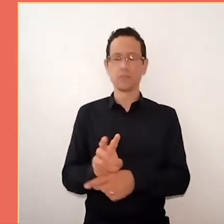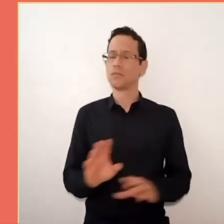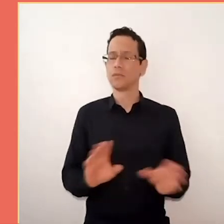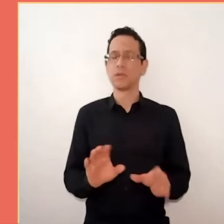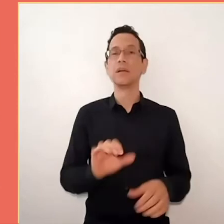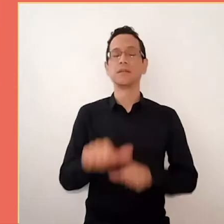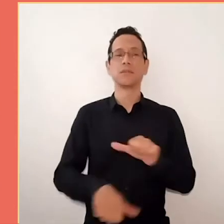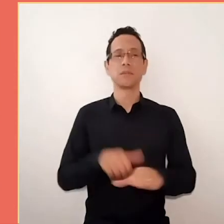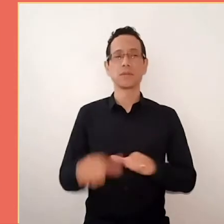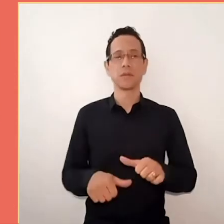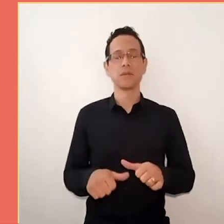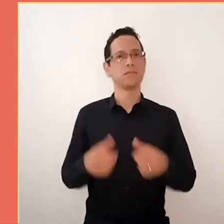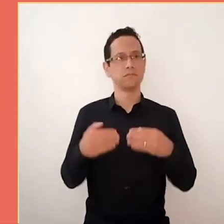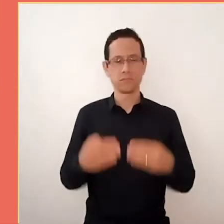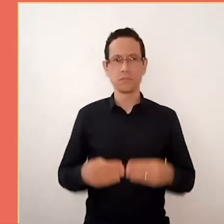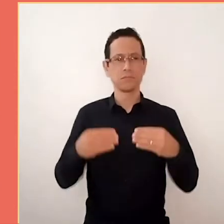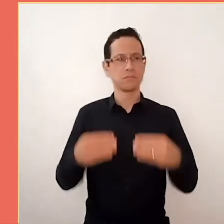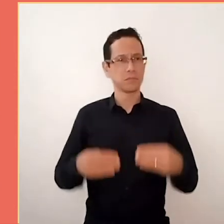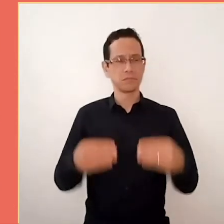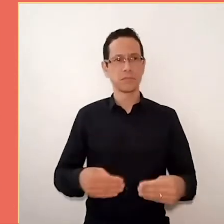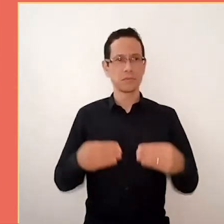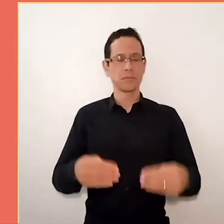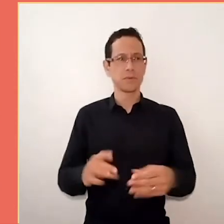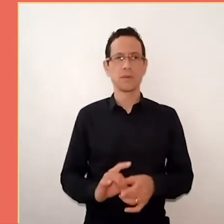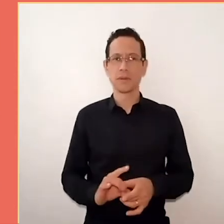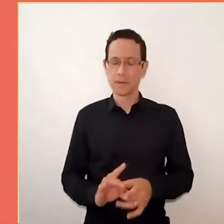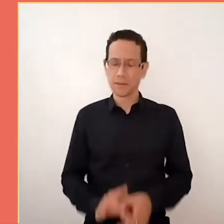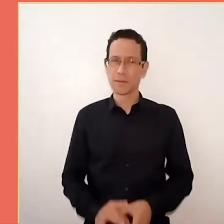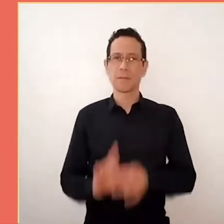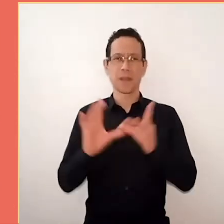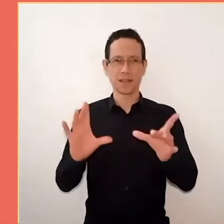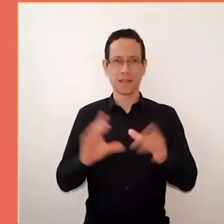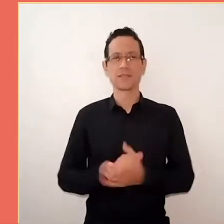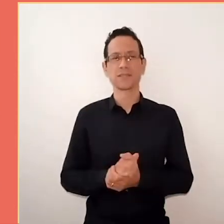que caminhe para ideia de liberdade, eu acho. E eu acho que a educação